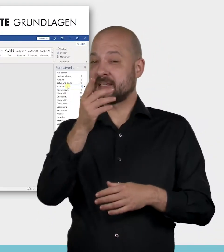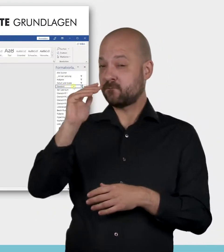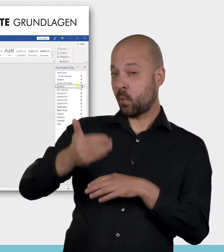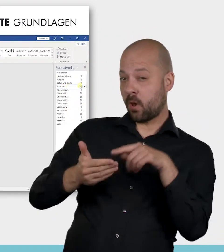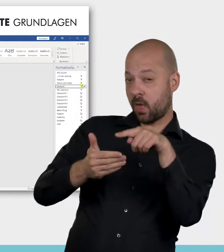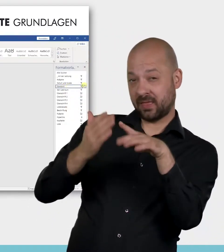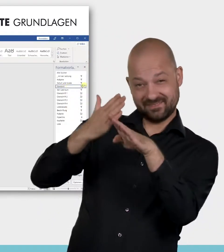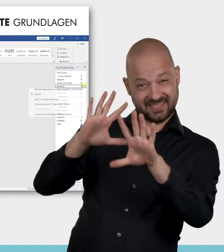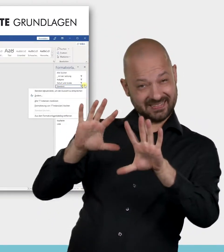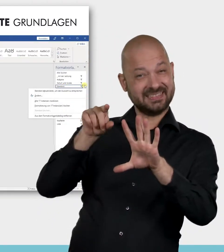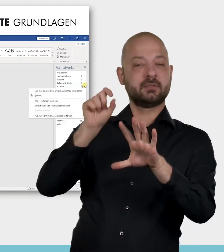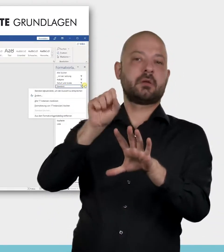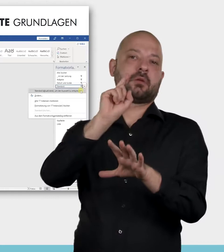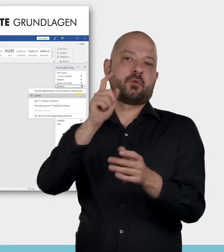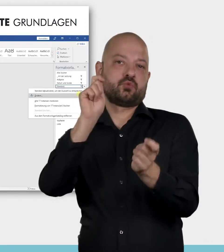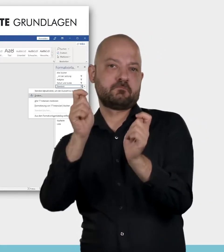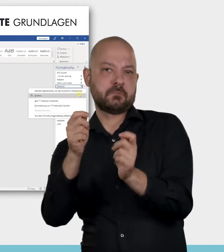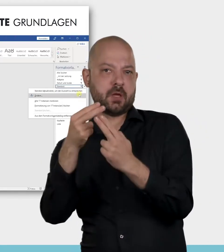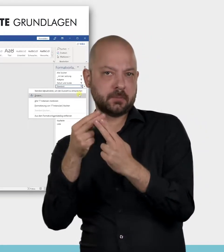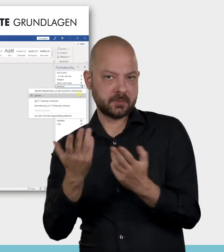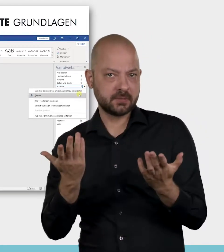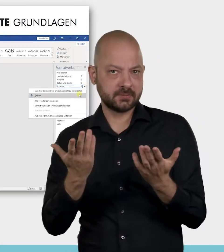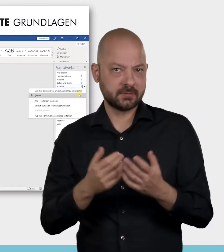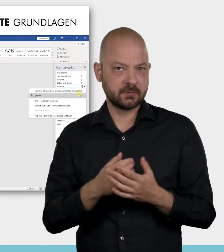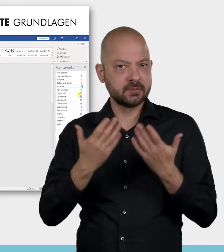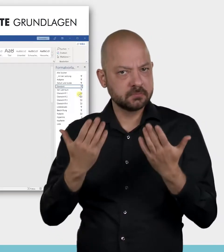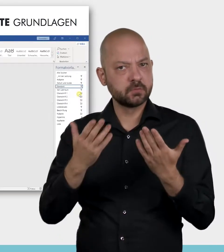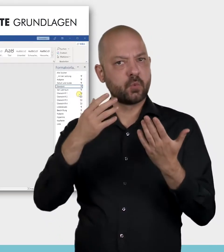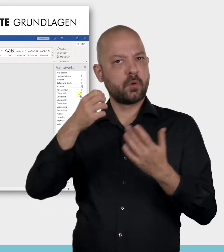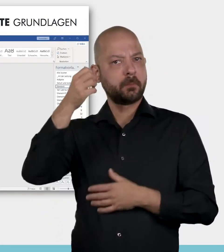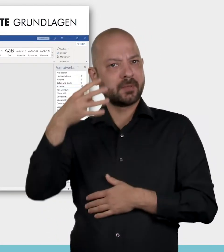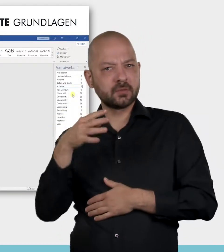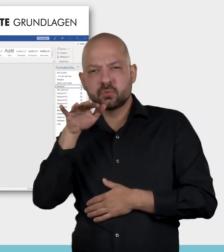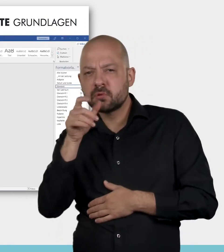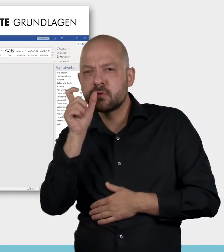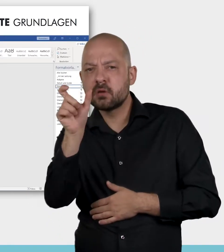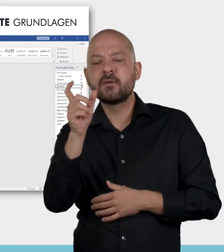Dazu klappen Sie auf der Vorlage das Menü aus und wählen „Formatvorlage ändern“.